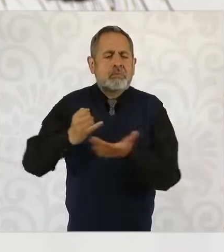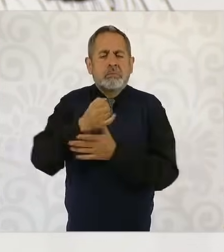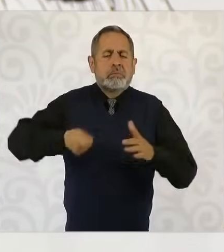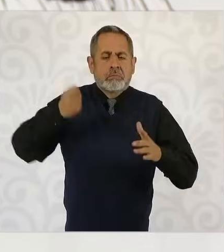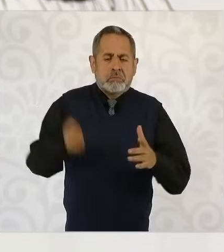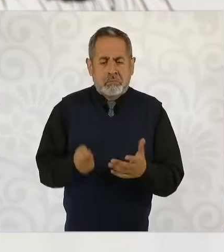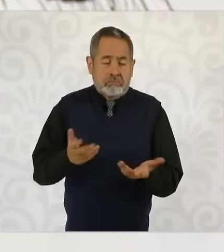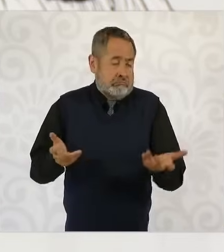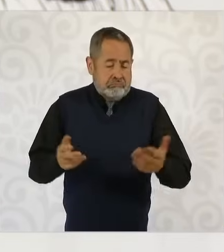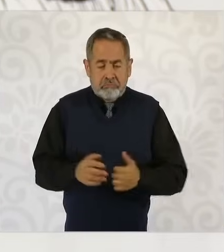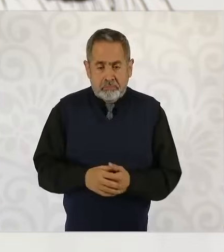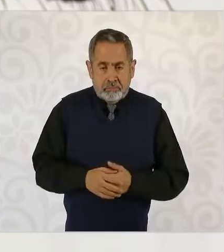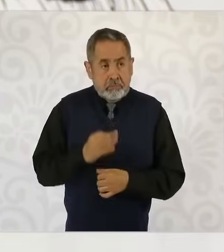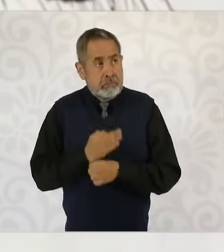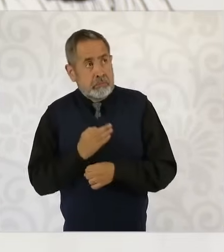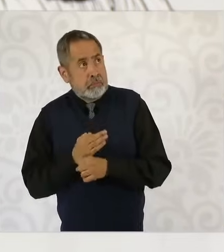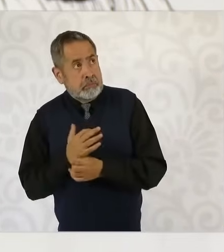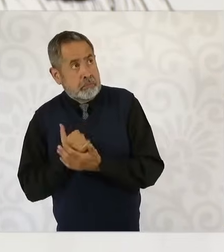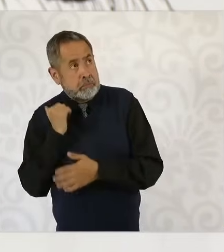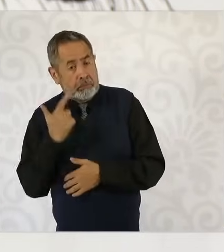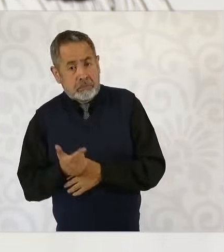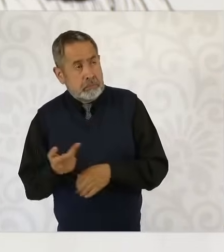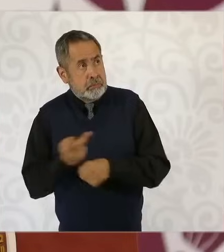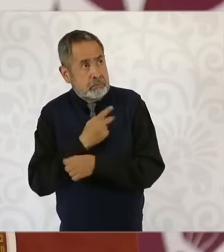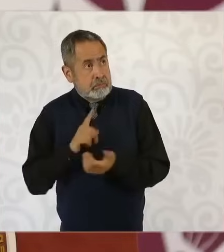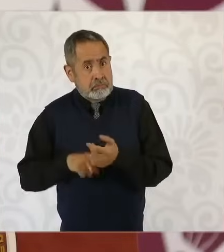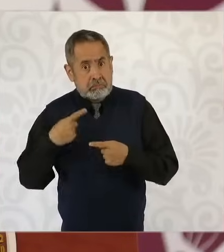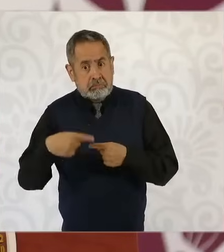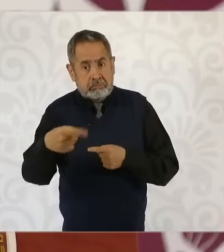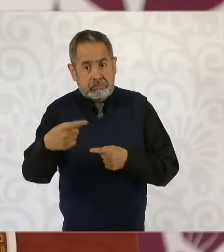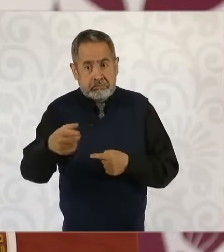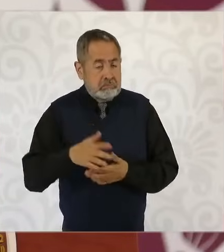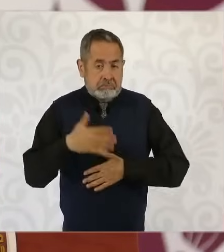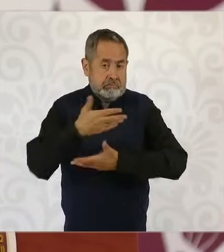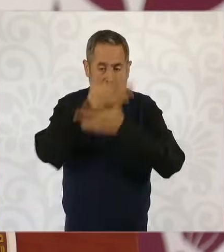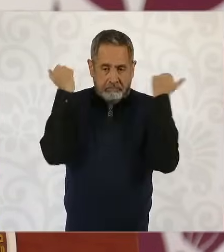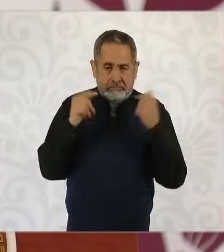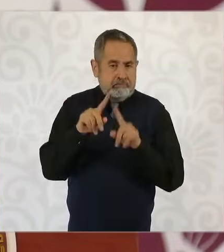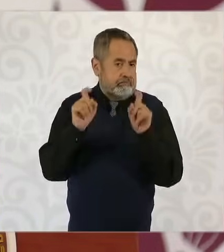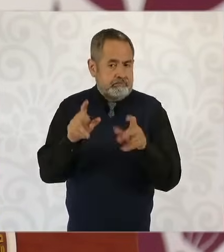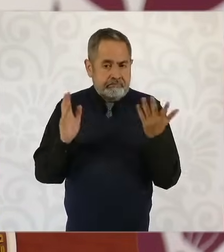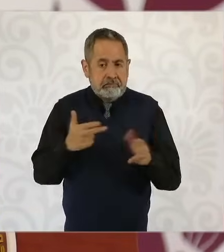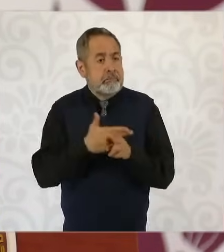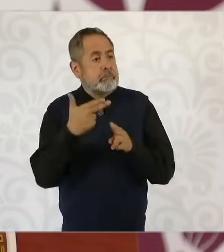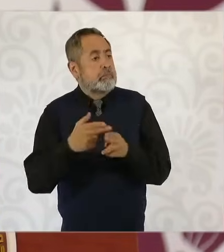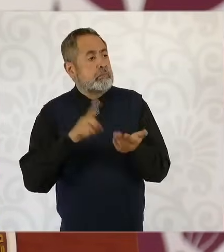en este momento que nos diga qué significaría lo tiene que determinar el Departamento de Justicia